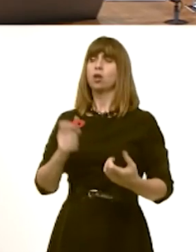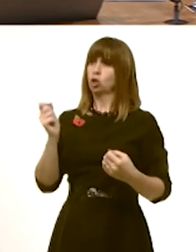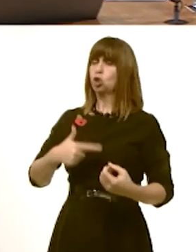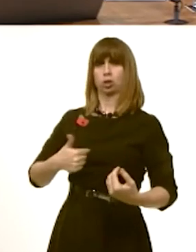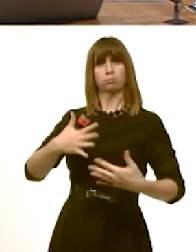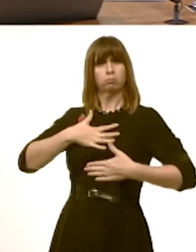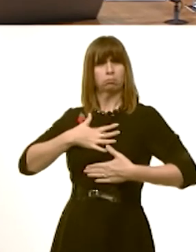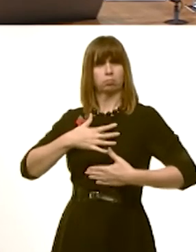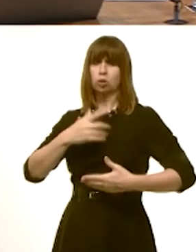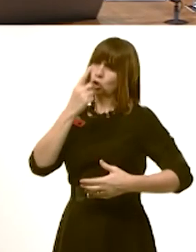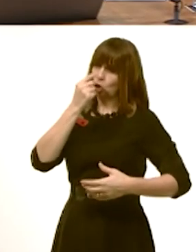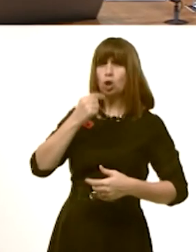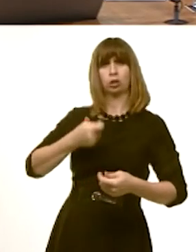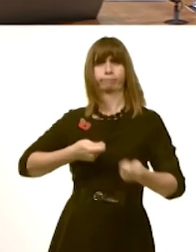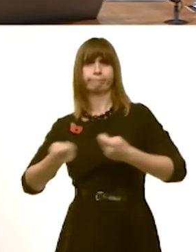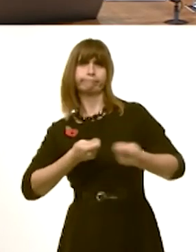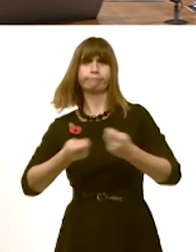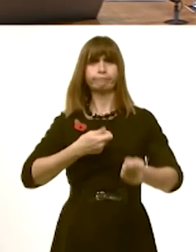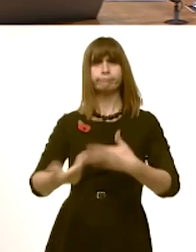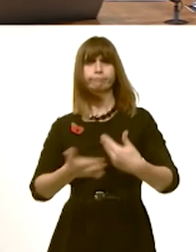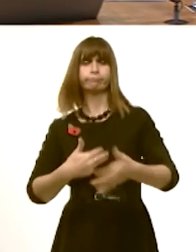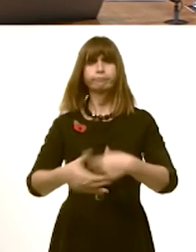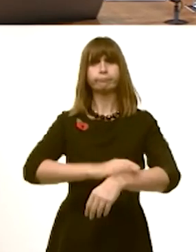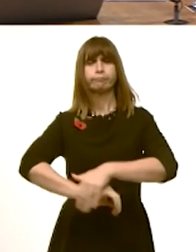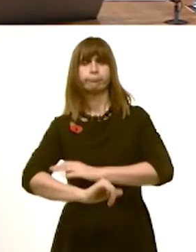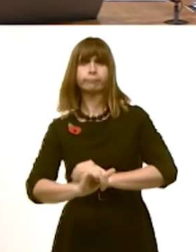barn Llywodraeth y Deyrnas Unedig ar hyn o bryd.